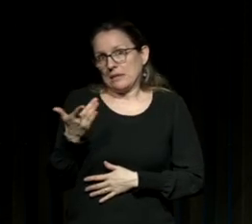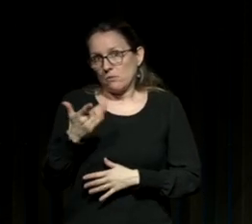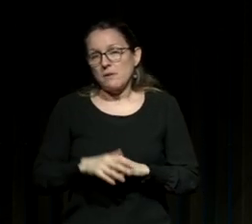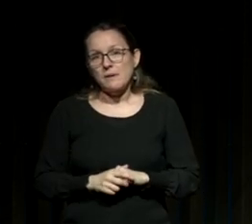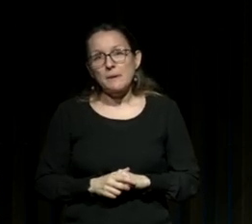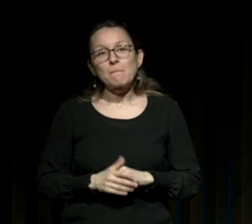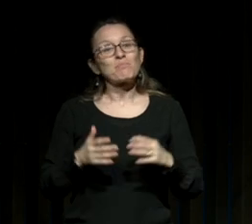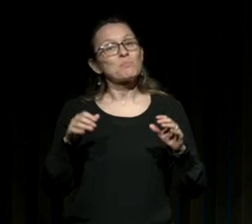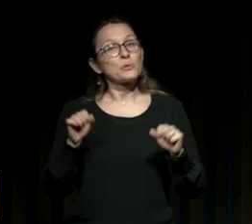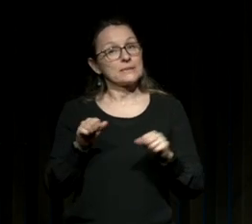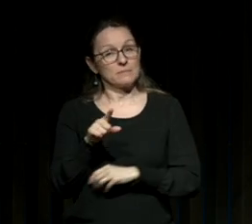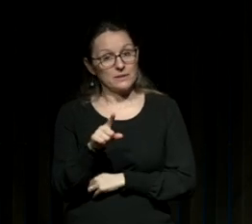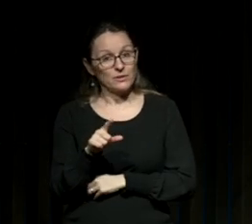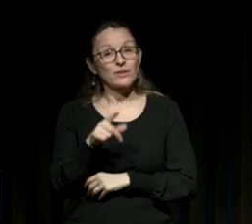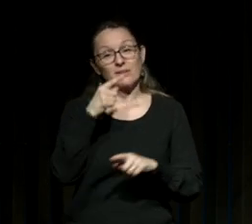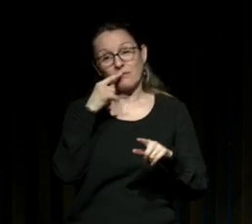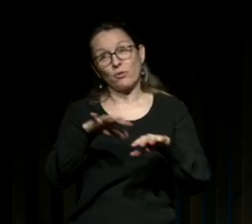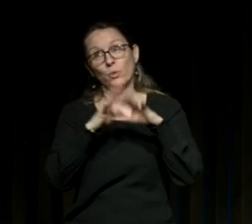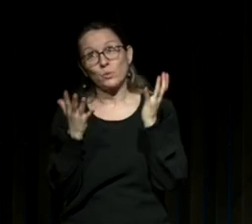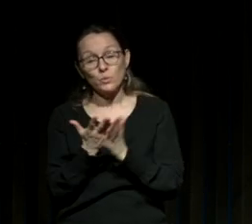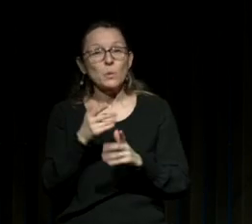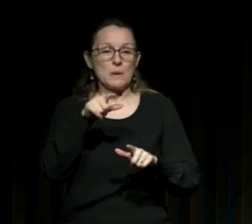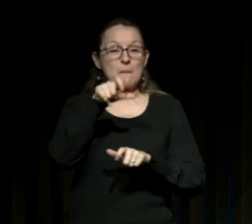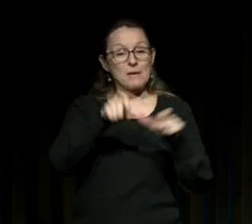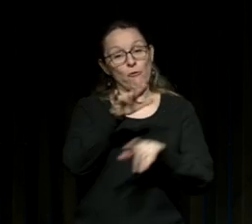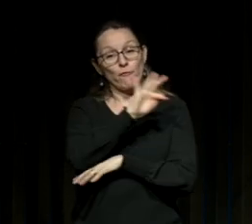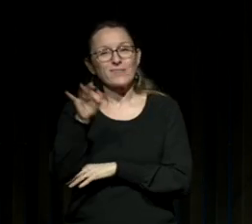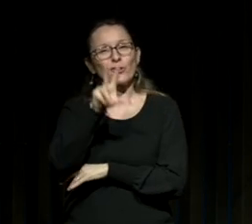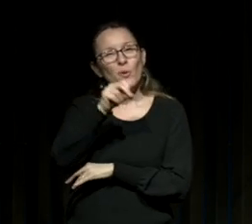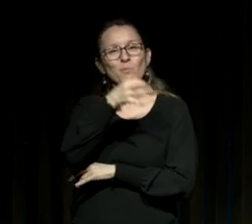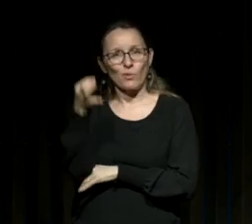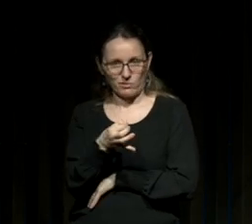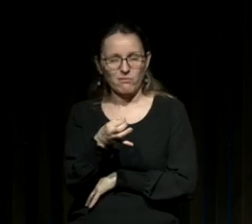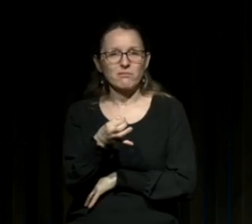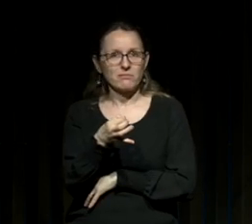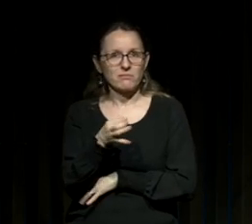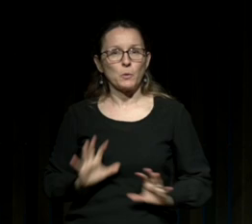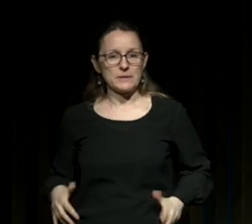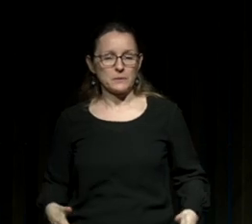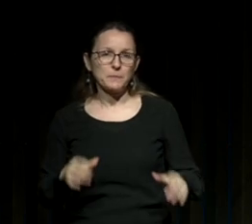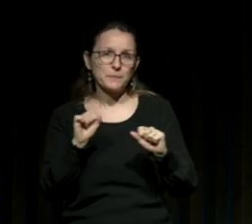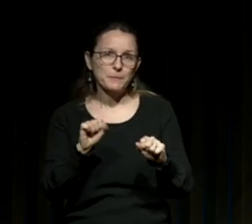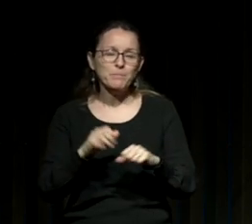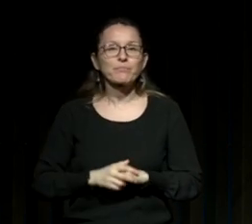pratiquement 30% des individus français c'est le cas de la plupart des pays d'europe avec certains